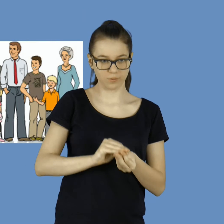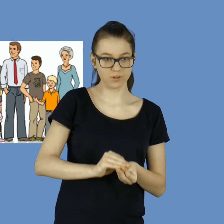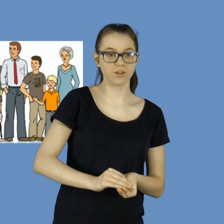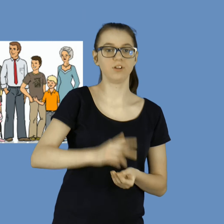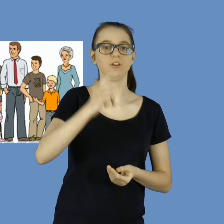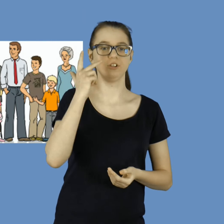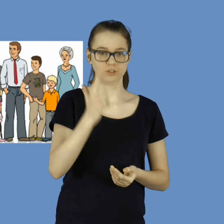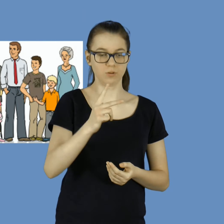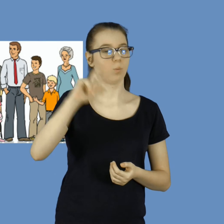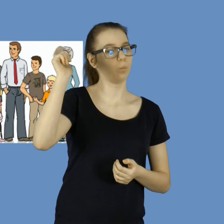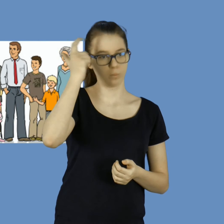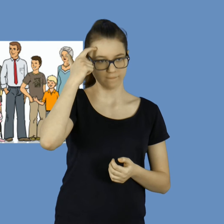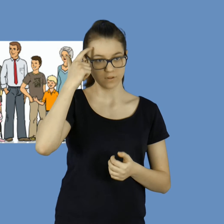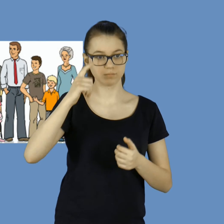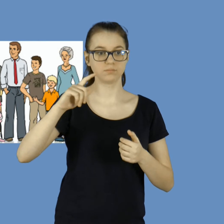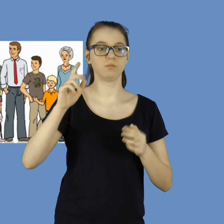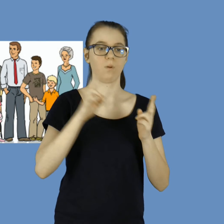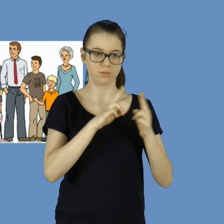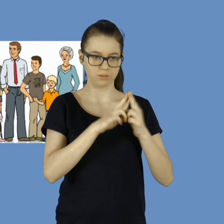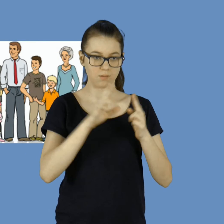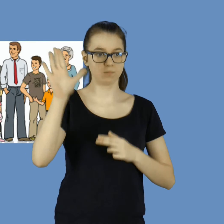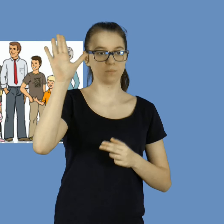są trzy sposoby kontaktu człowieka z Bogiem: